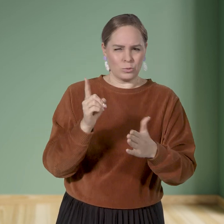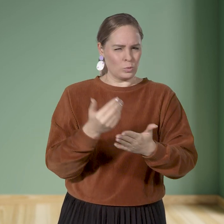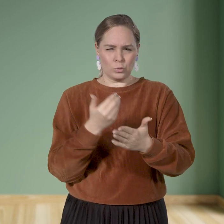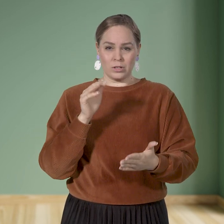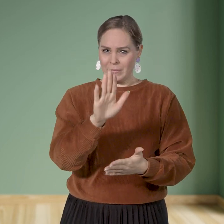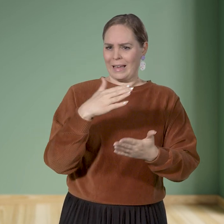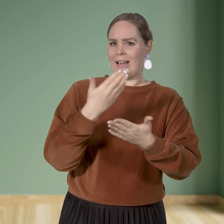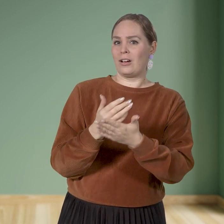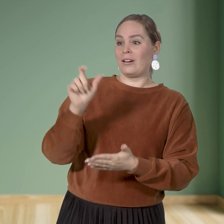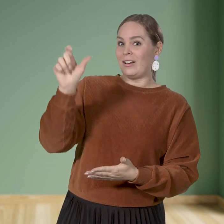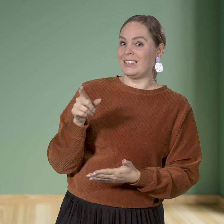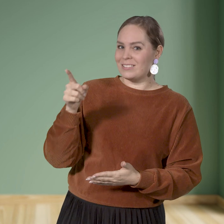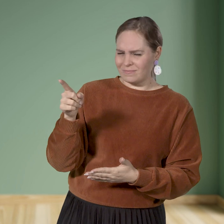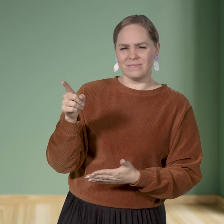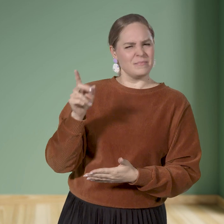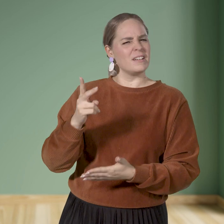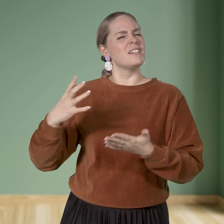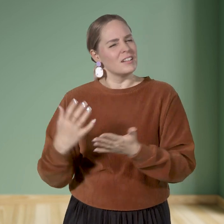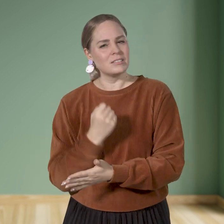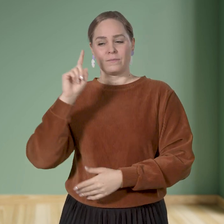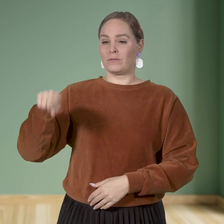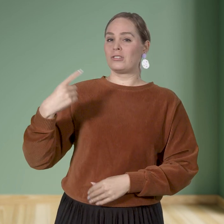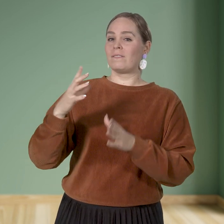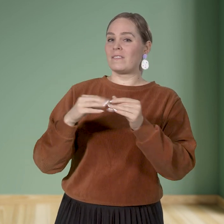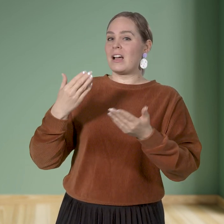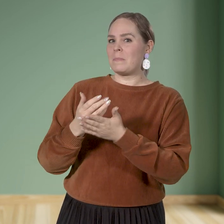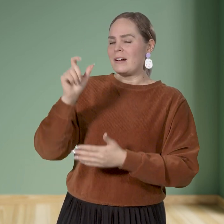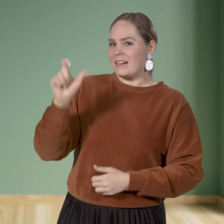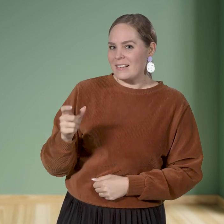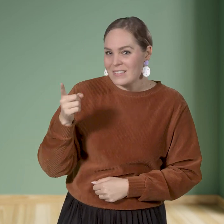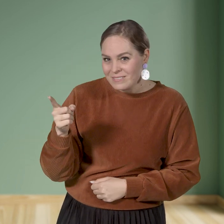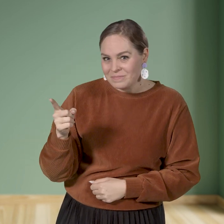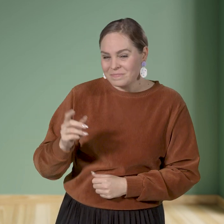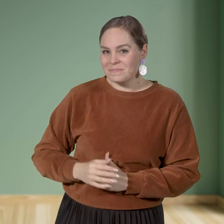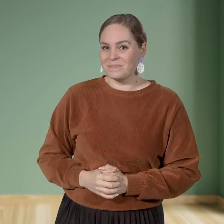miksi ehdottamasi henkilö ansaitsee olla Vuoden vapaaehtoinen.